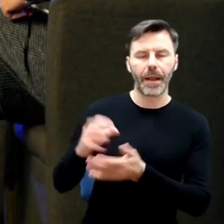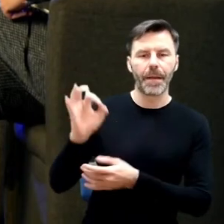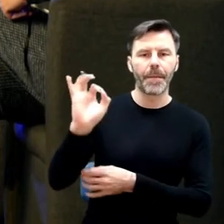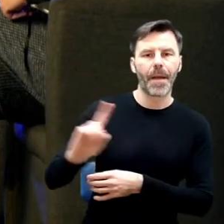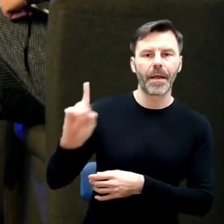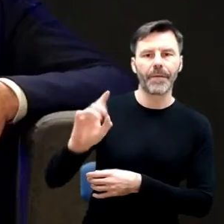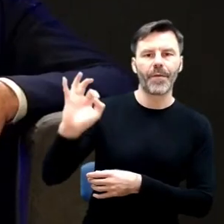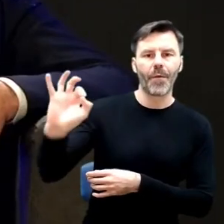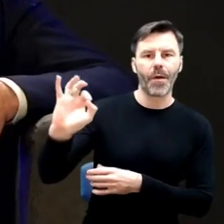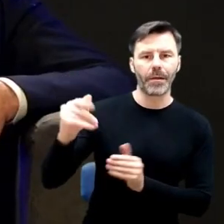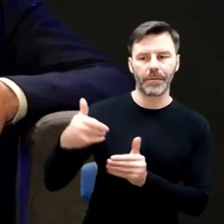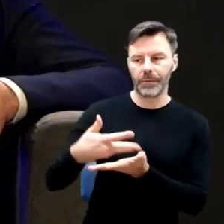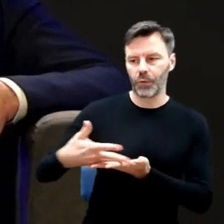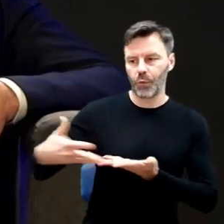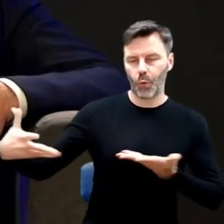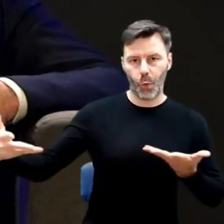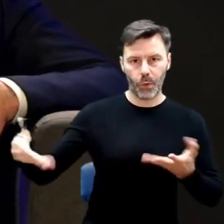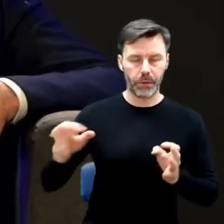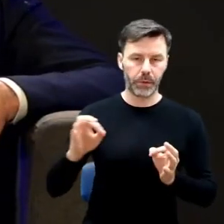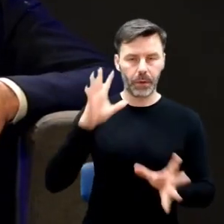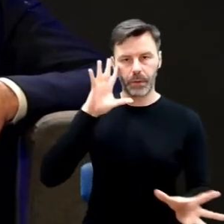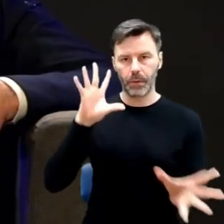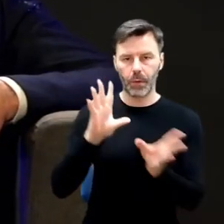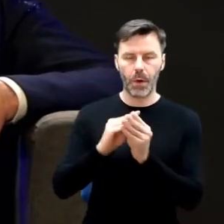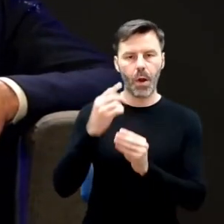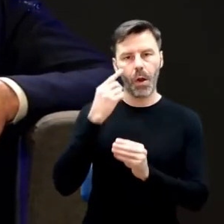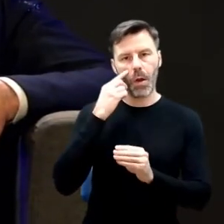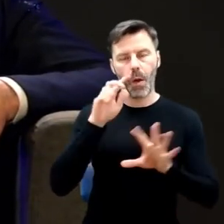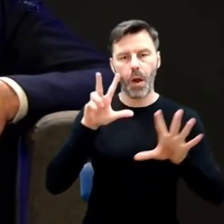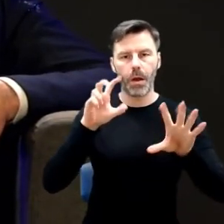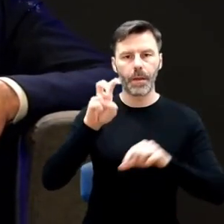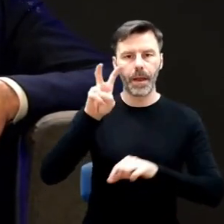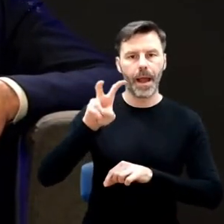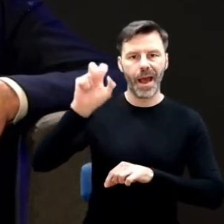Tych gruntów na dzisiaj mamy około 800 hektarów potencjał mieszkaniowy, to jest